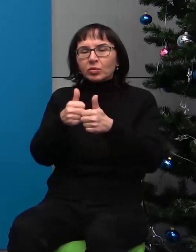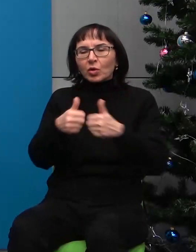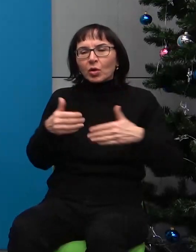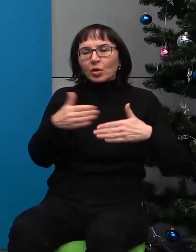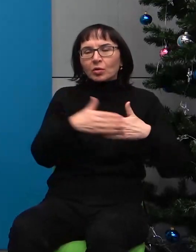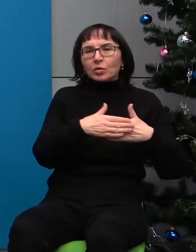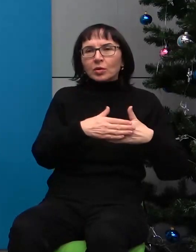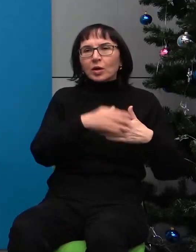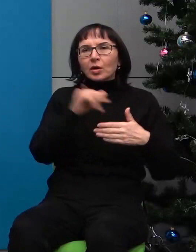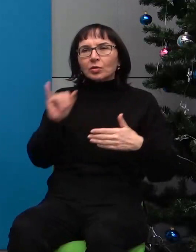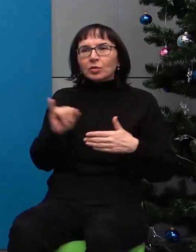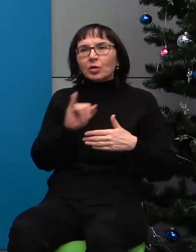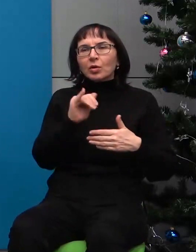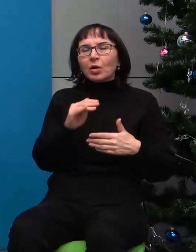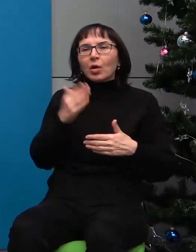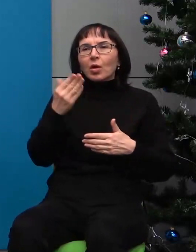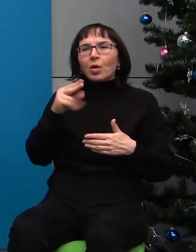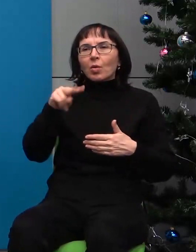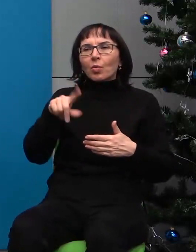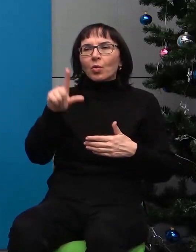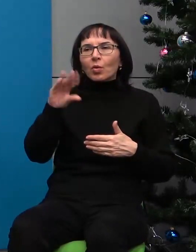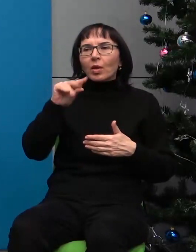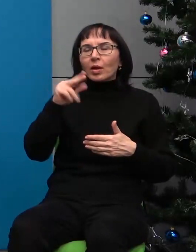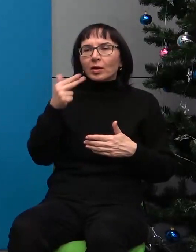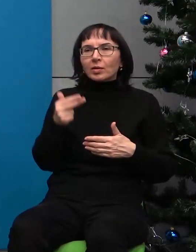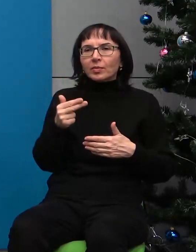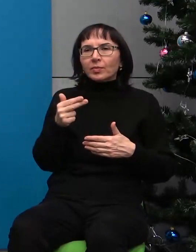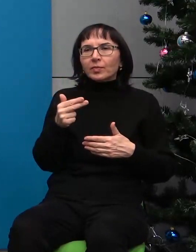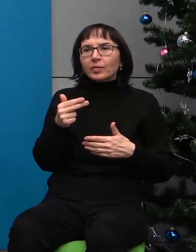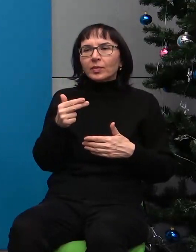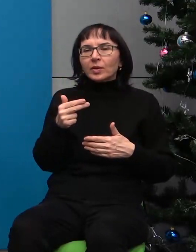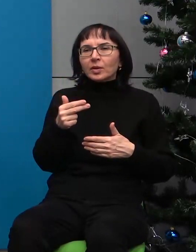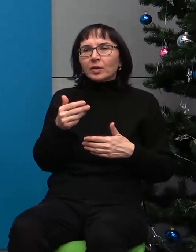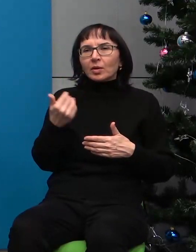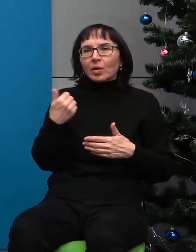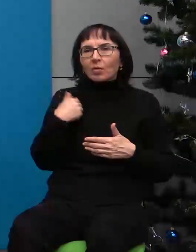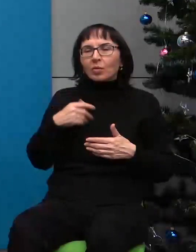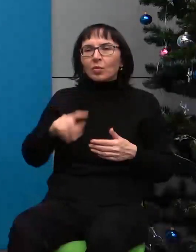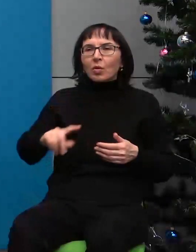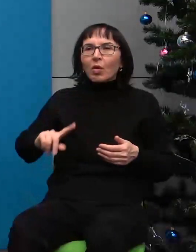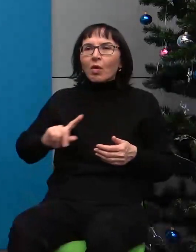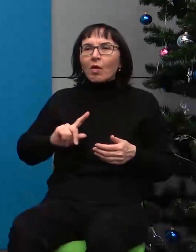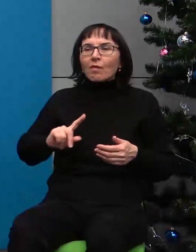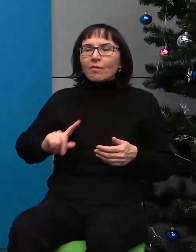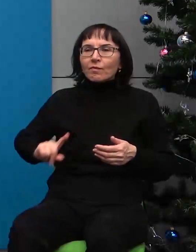Jean Mollet to był taki Witold Pilecki francuskiego ruchu oporu,